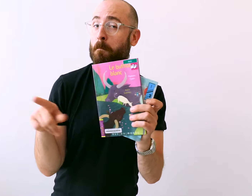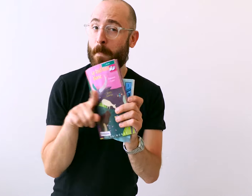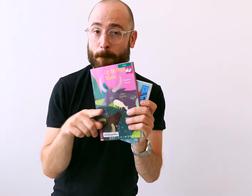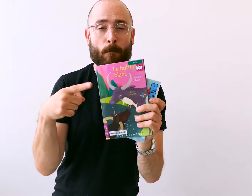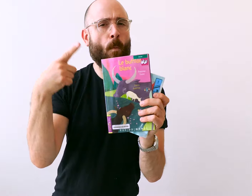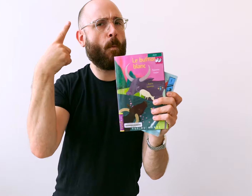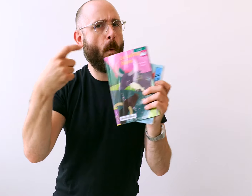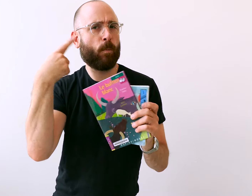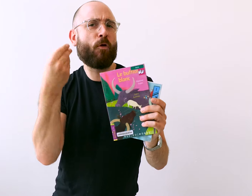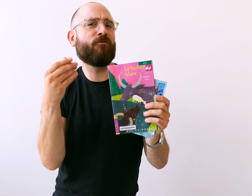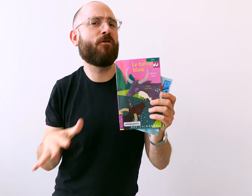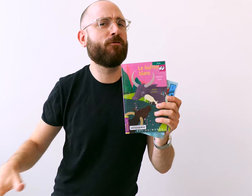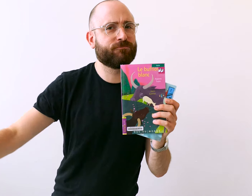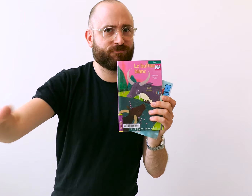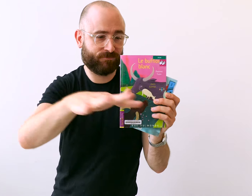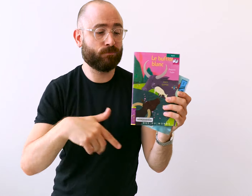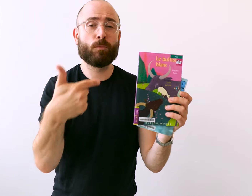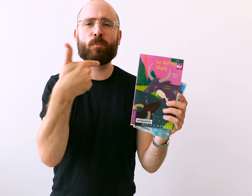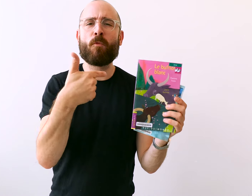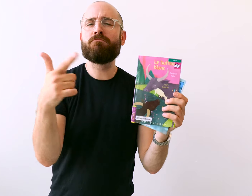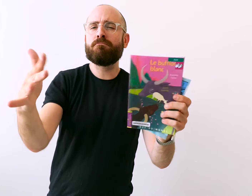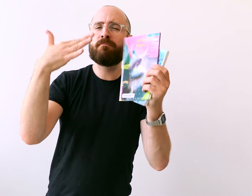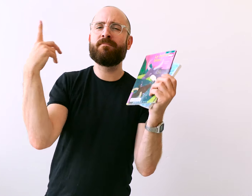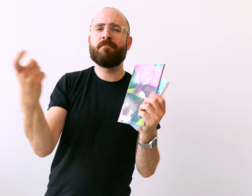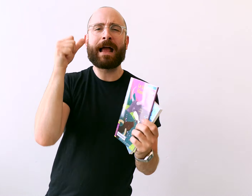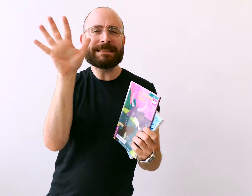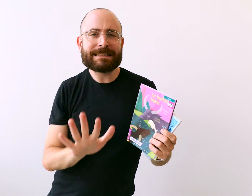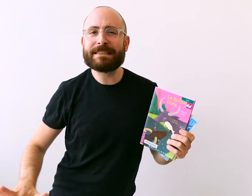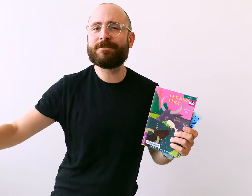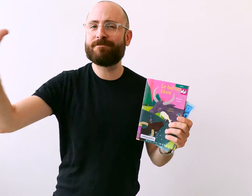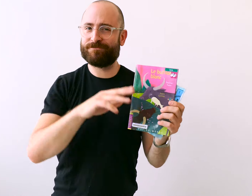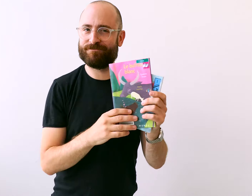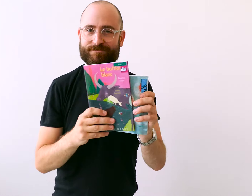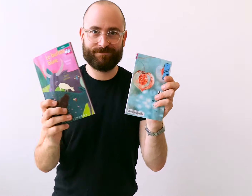Et un conte pour les enfants. Tous les deux nous viennent tout droit d'Asie.